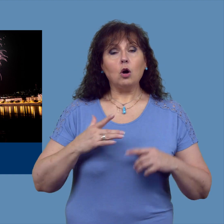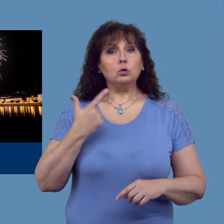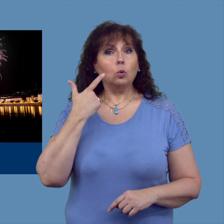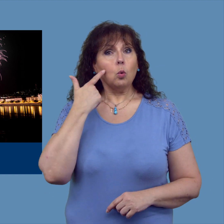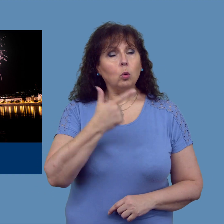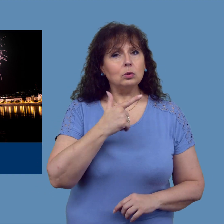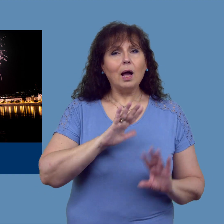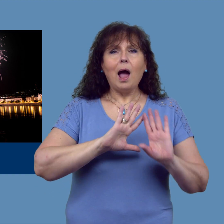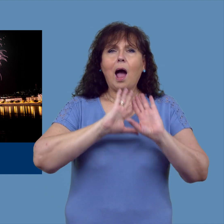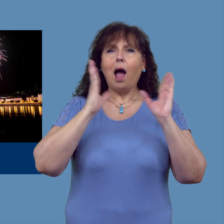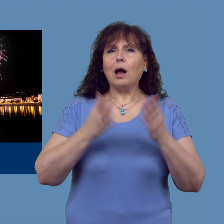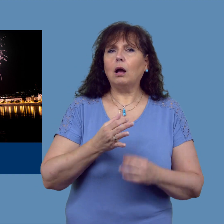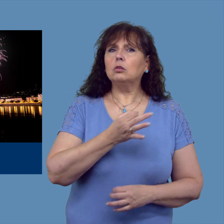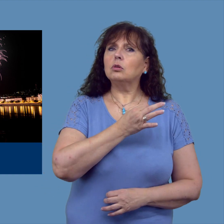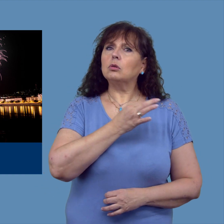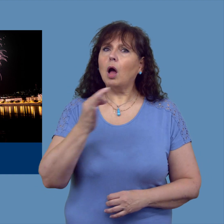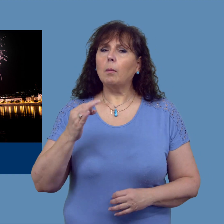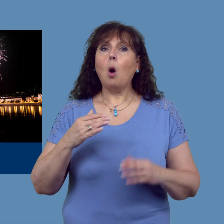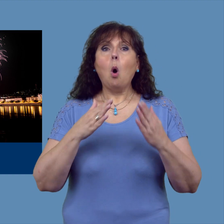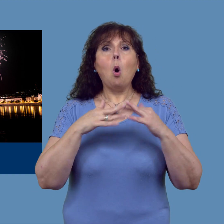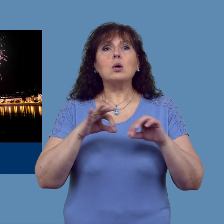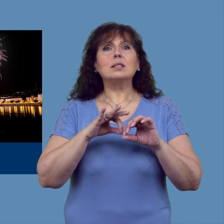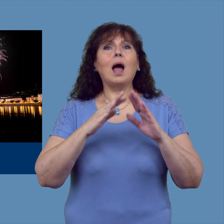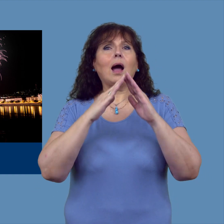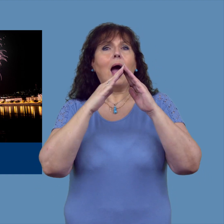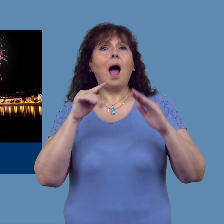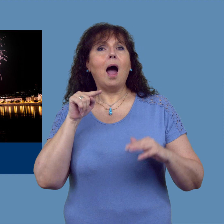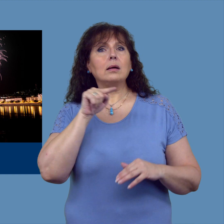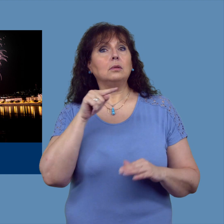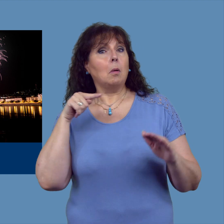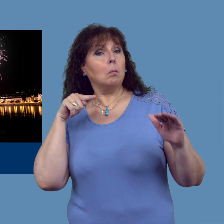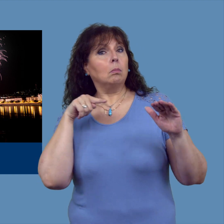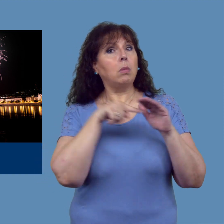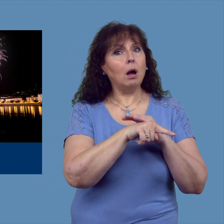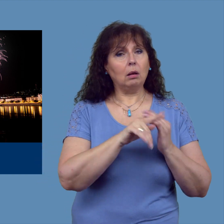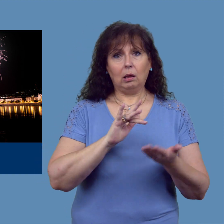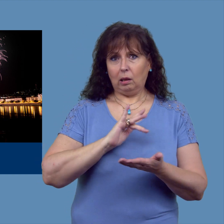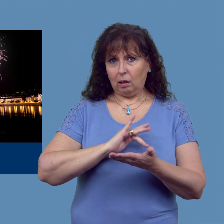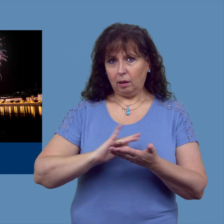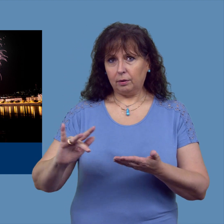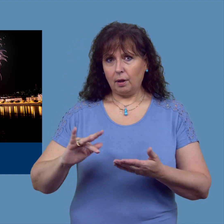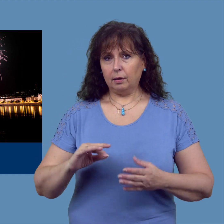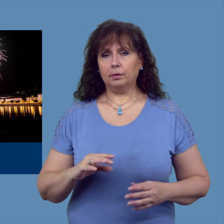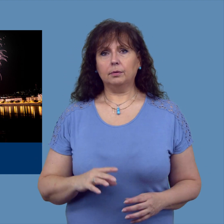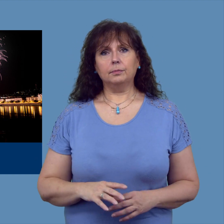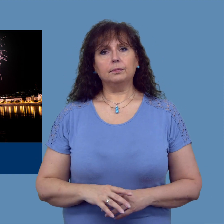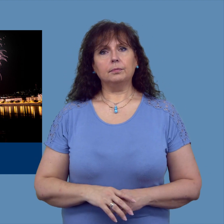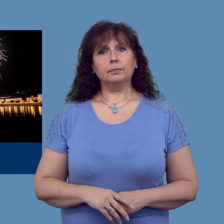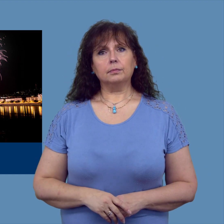Ezen a napon az Országház is ingyenesen látogatható.